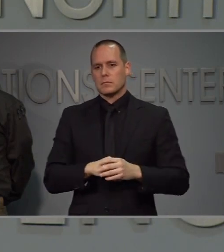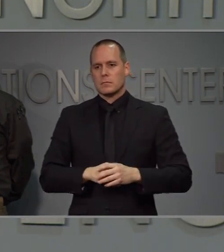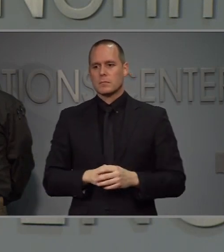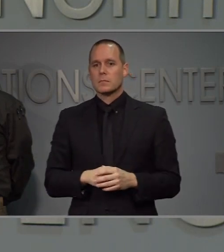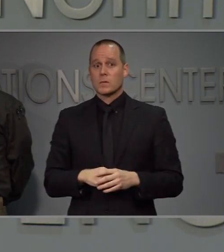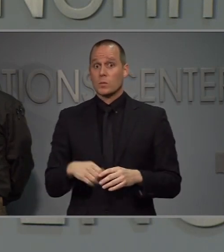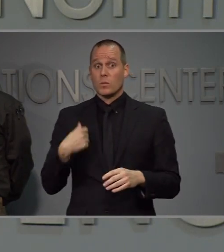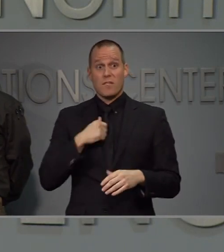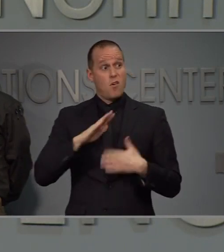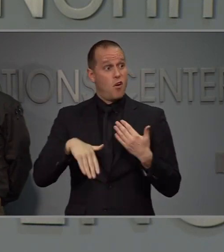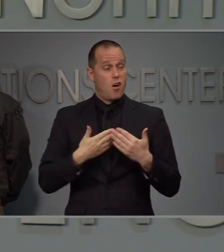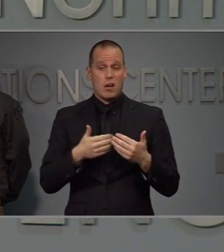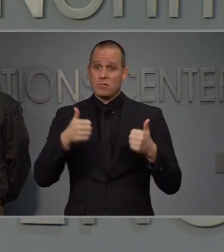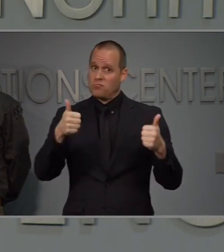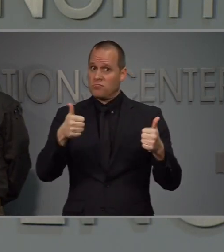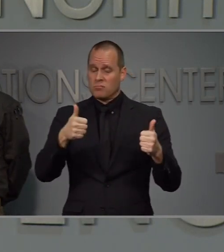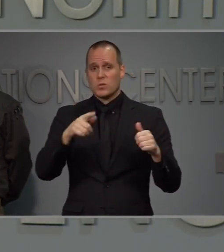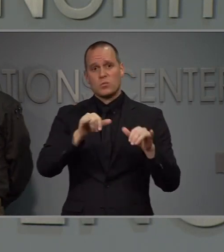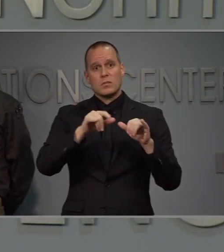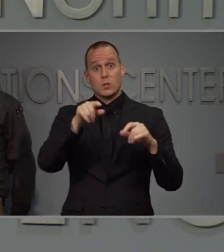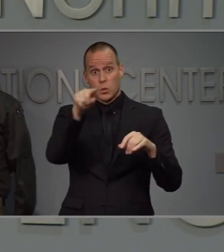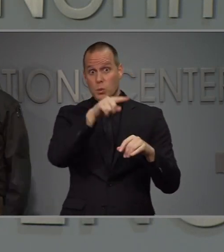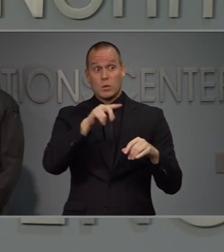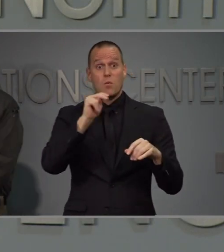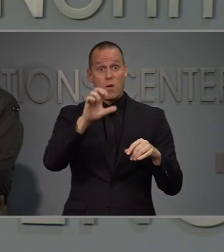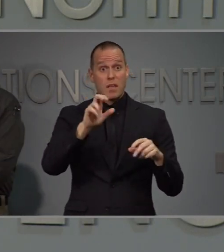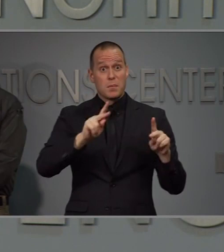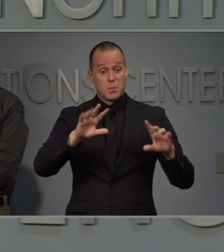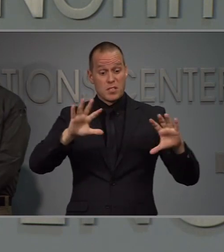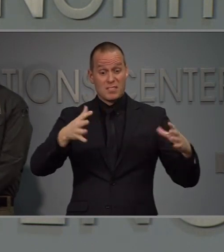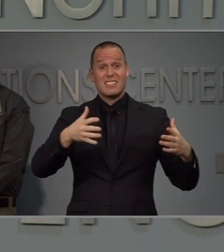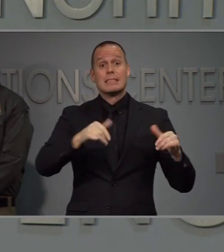respecto. Creo que todos hemos hecho un buen trabajo para ayudar a